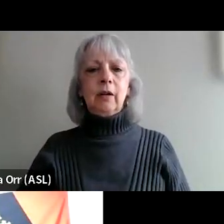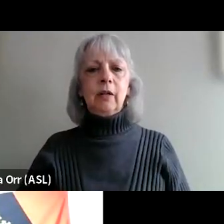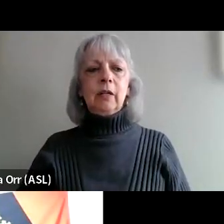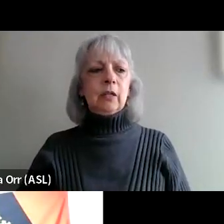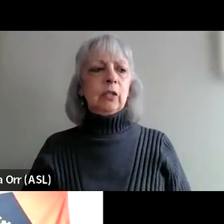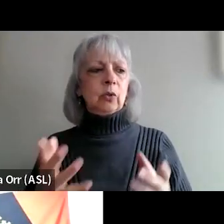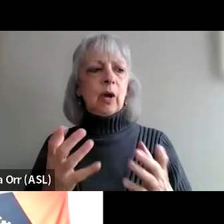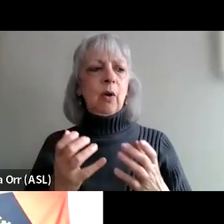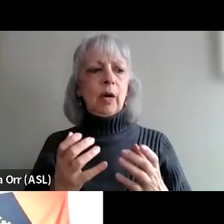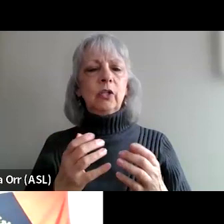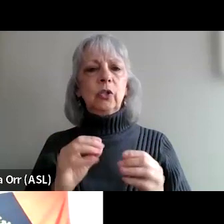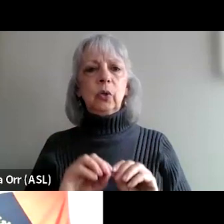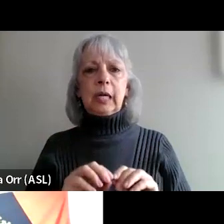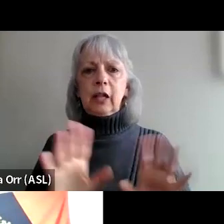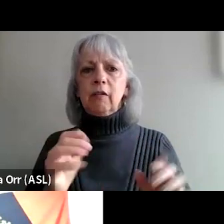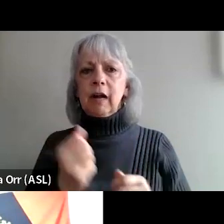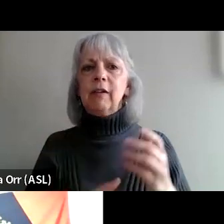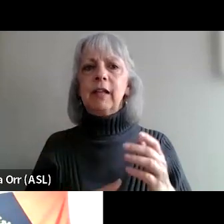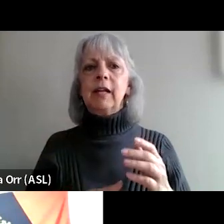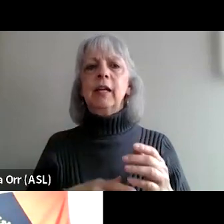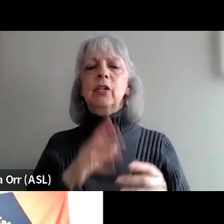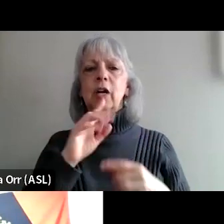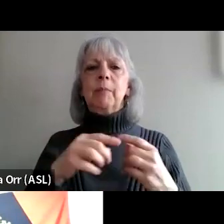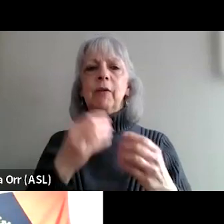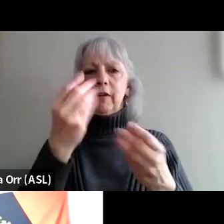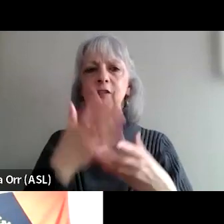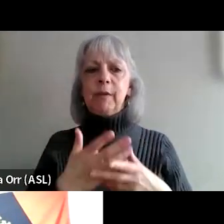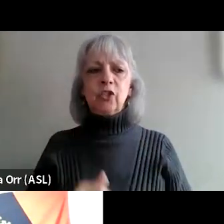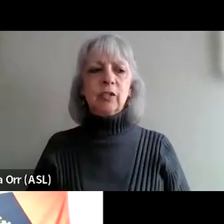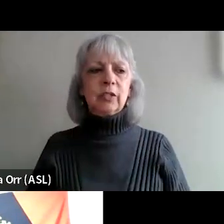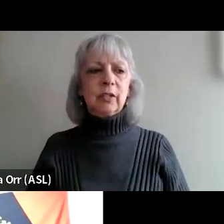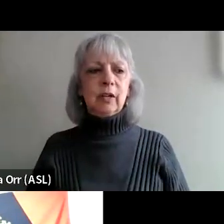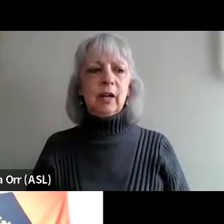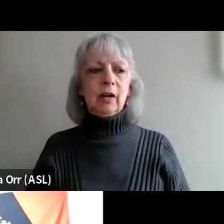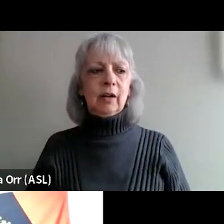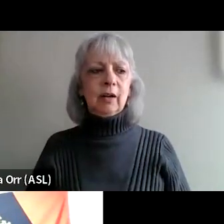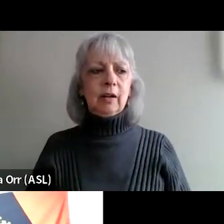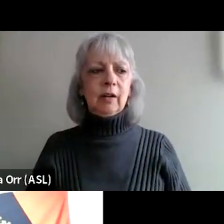y desmentir desinformaciones que circulan. Lo primero es que queremos